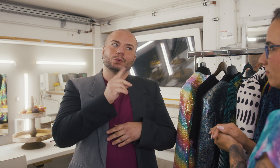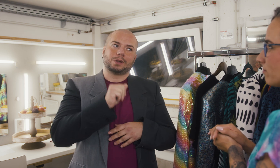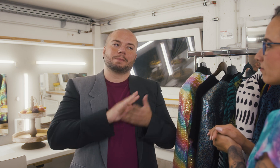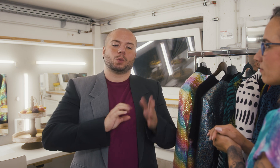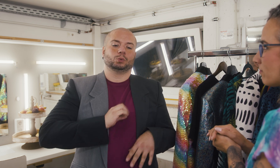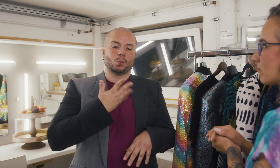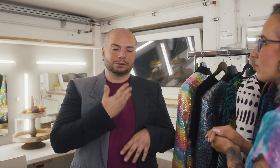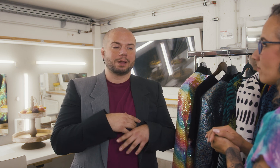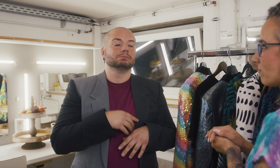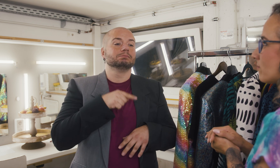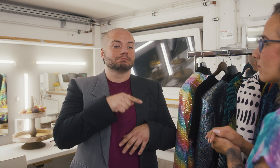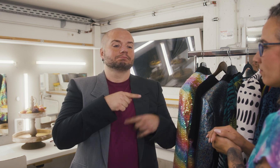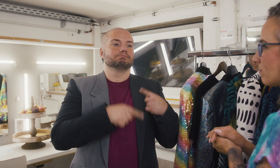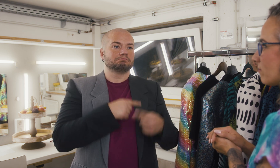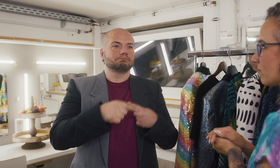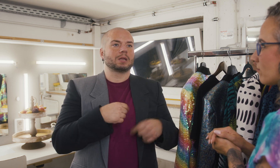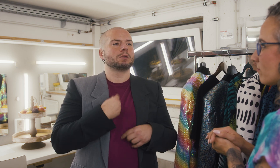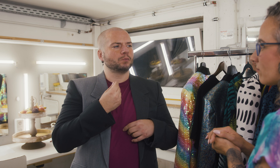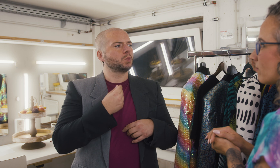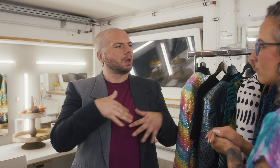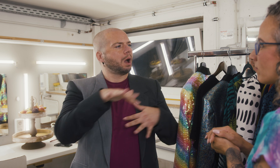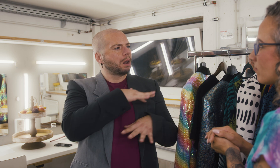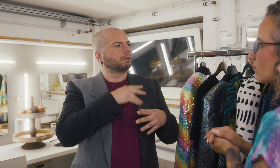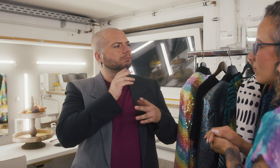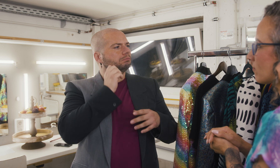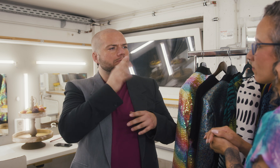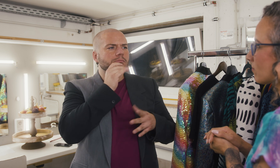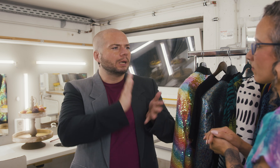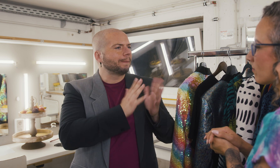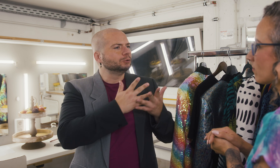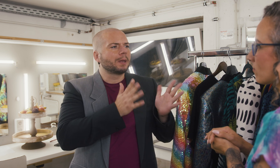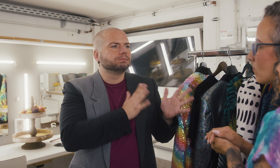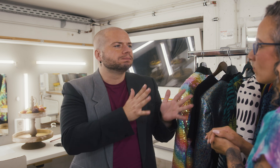So wie ich aufgewachsen bin, habe ich Gebärdensprache immer selbstverständlich und alltäglich gesehen.